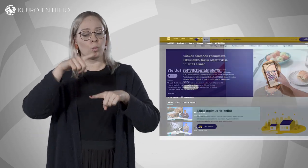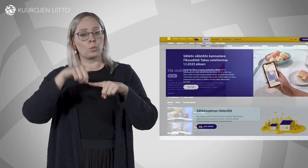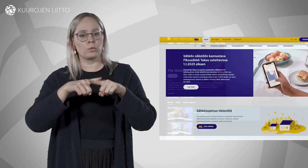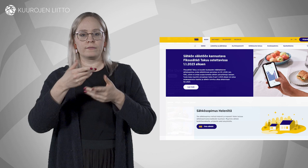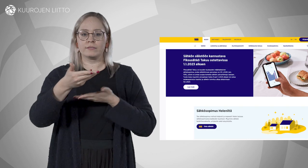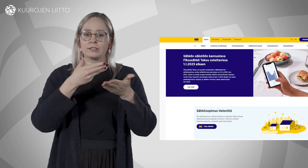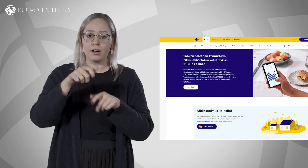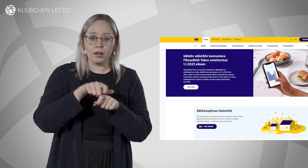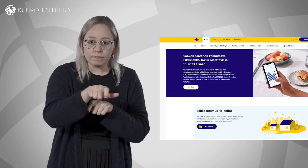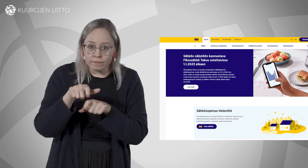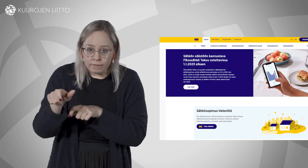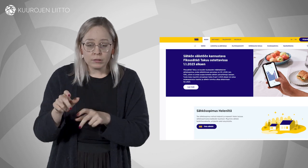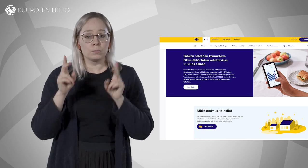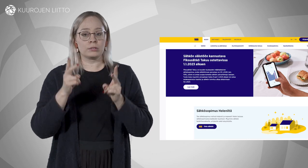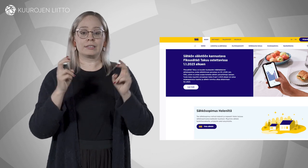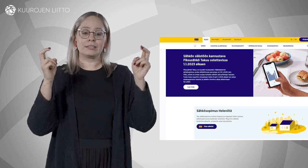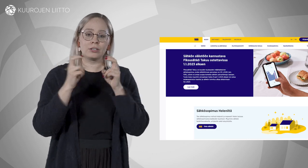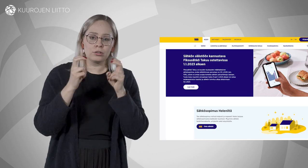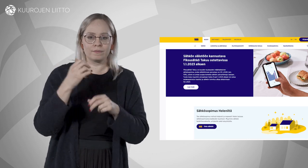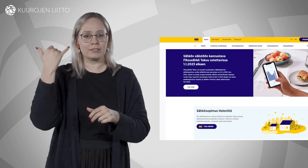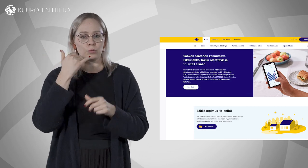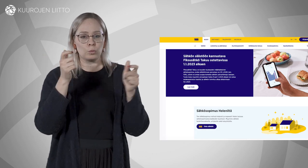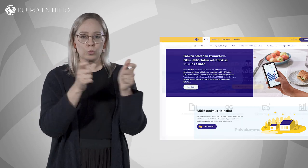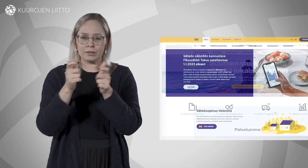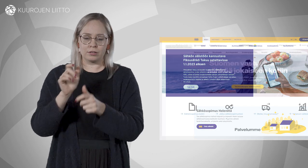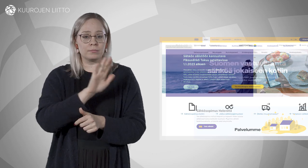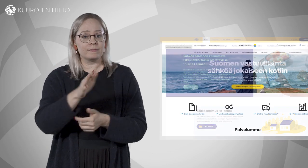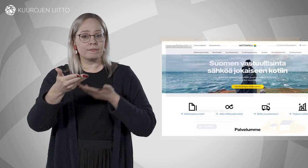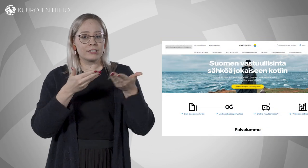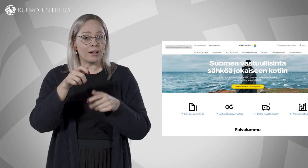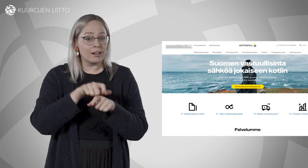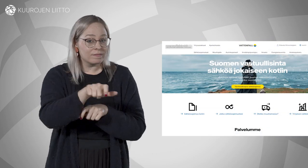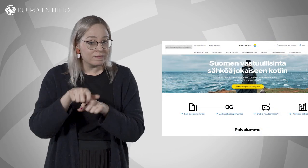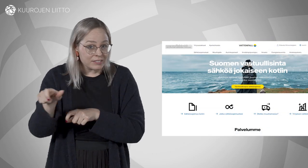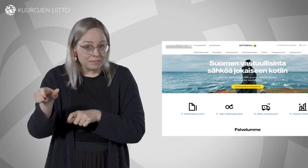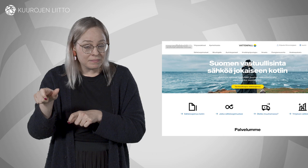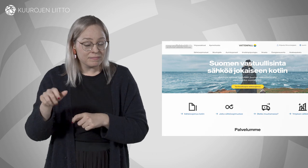kuntien viestintäkanavat sekä sähkö- ja vesiyhtiöiden omat tiedotuskanavat.